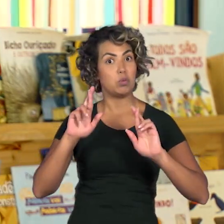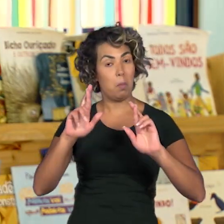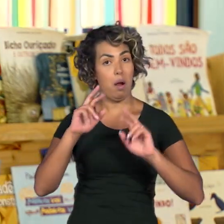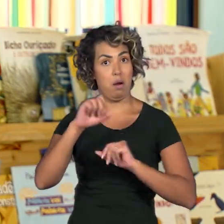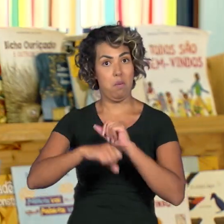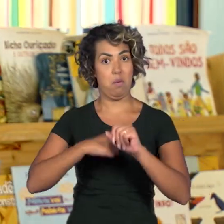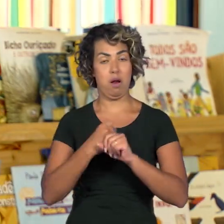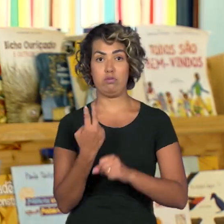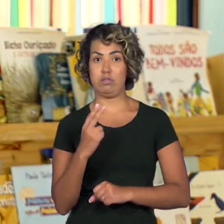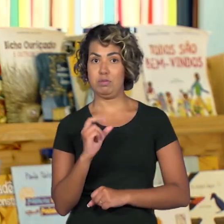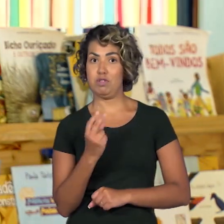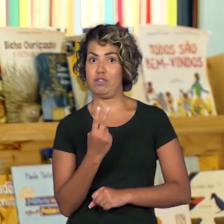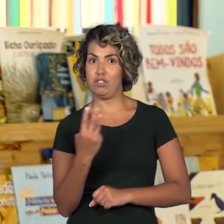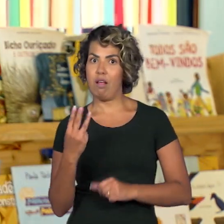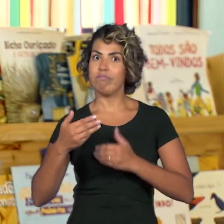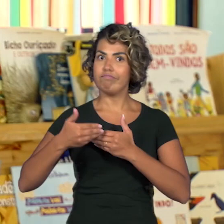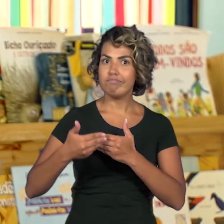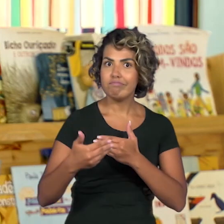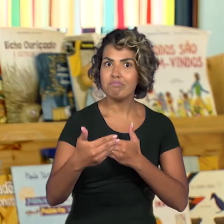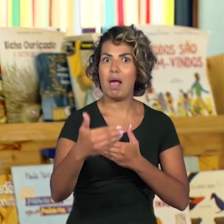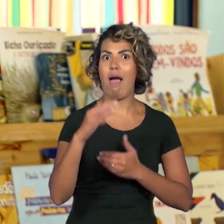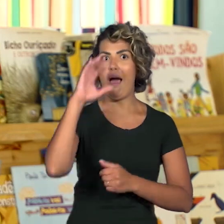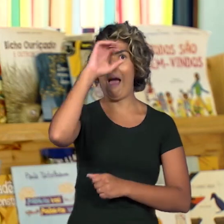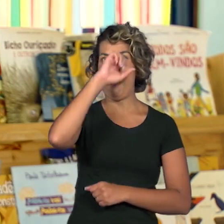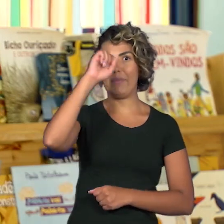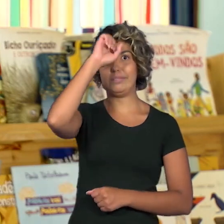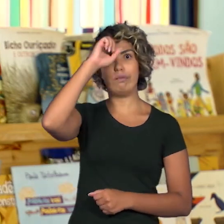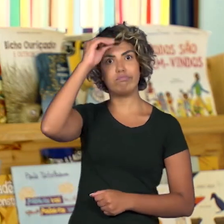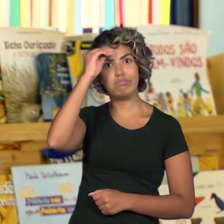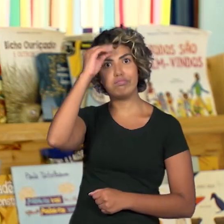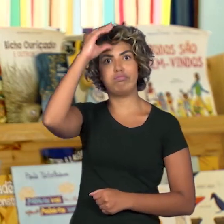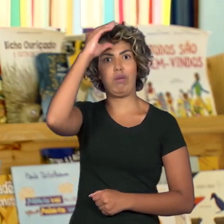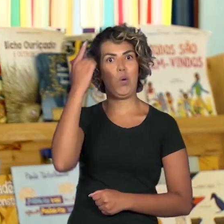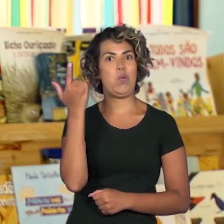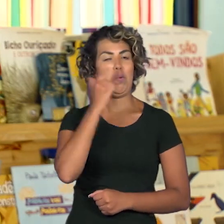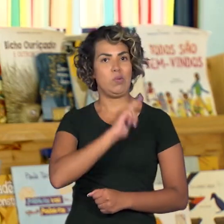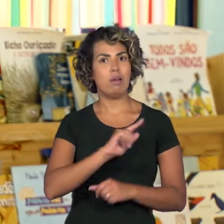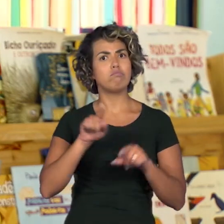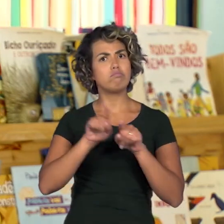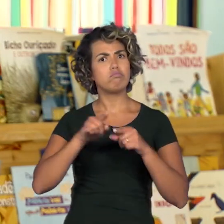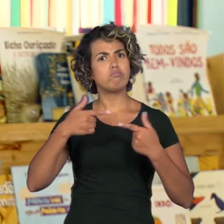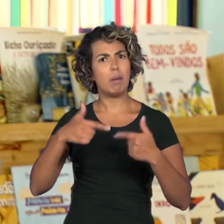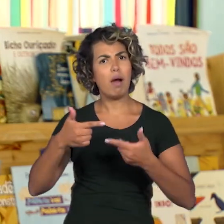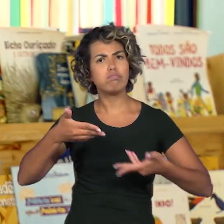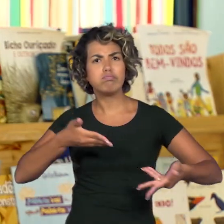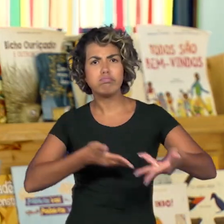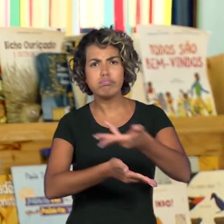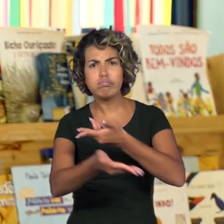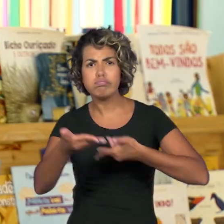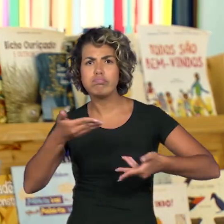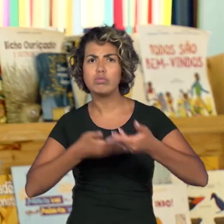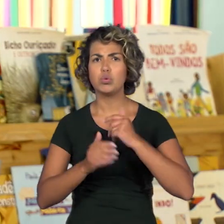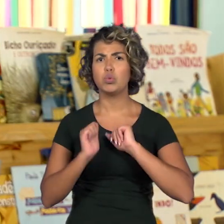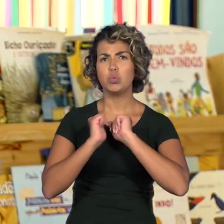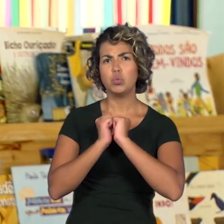DESEJO QUE O ANO DE 2023 SEJA DE MUITAS APRENDIZAGENS E QUE, POR MEIO DE UM TRABALHO COLABORATIVO,